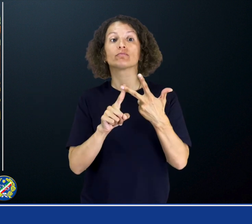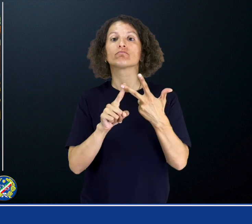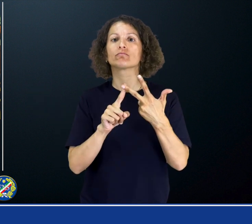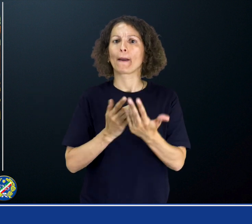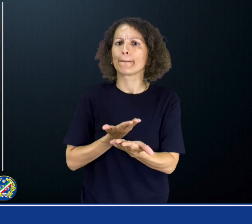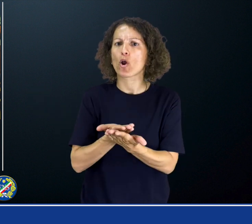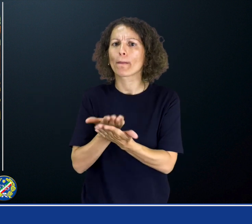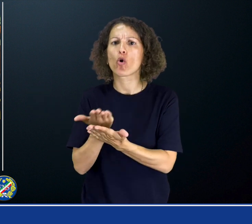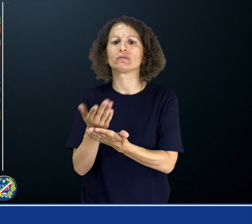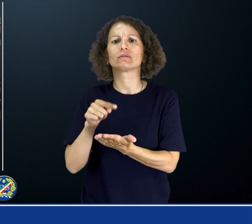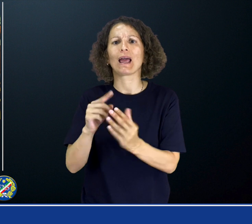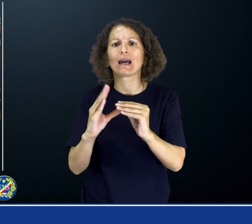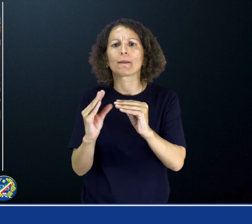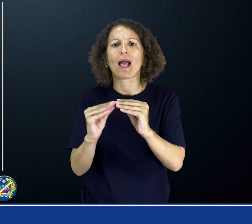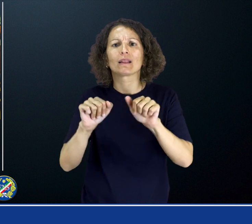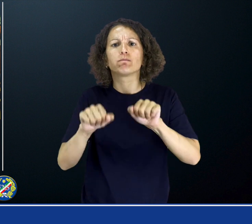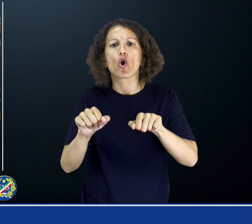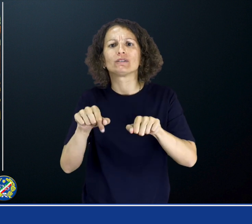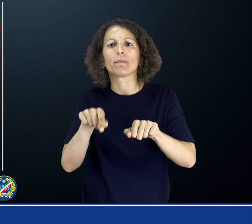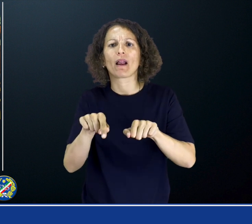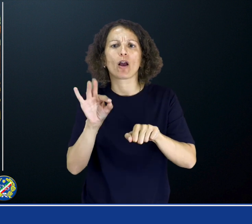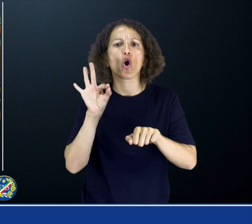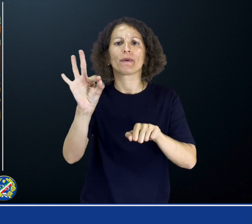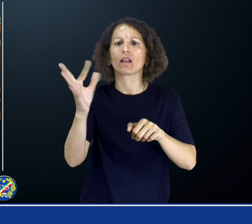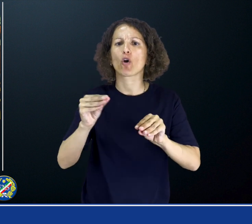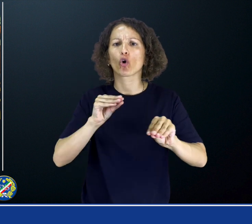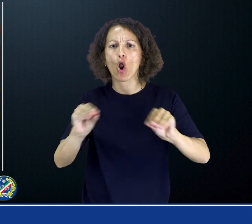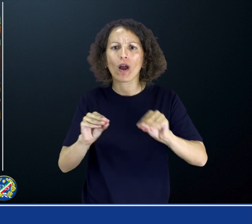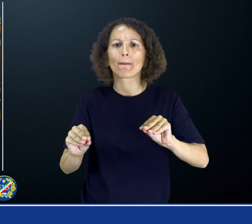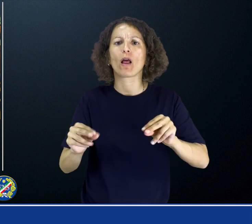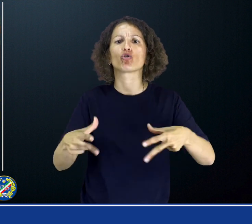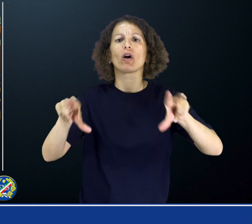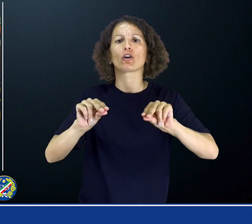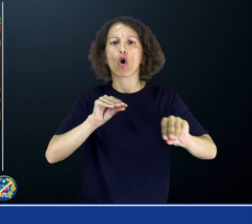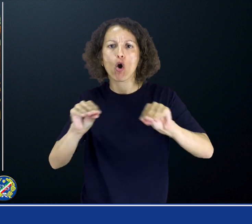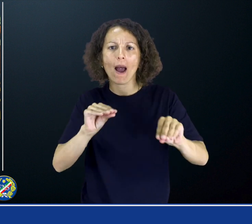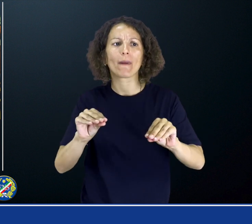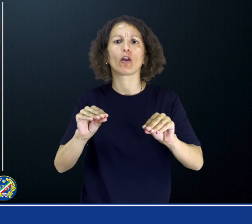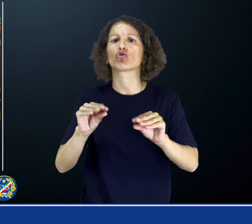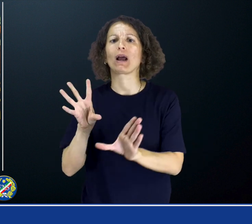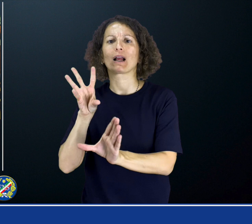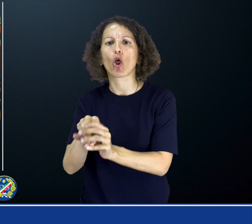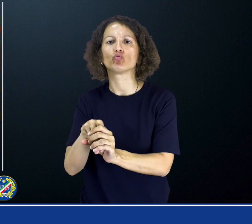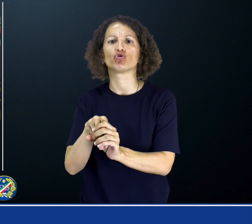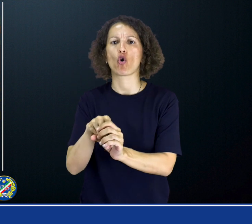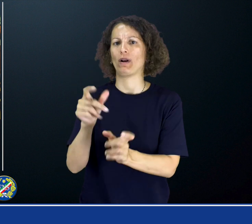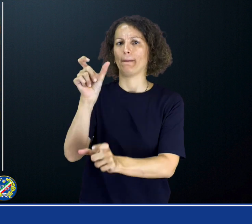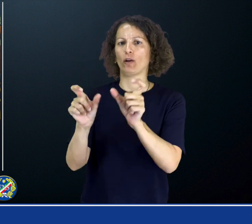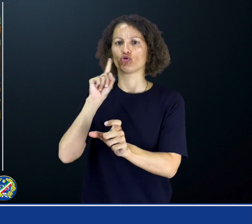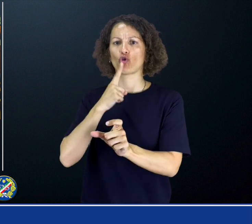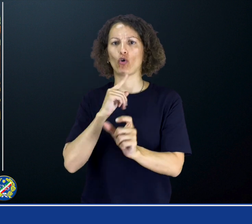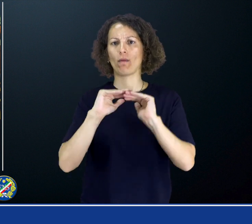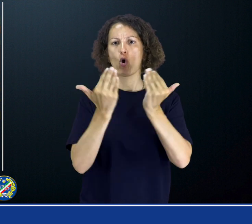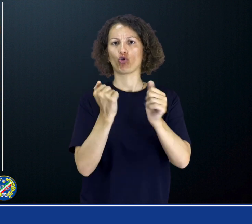3) proporre i possibili rimedi per un effettivo collocamento, ricollocamento ed inclusione dei sordi